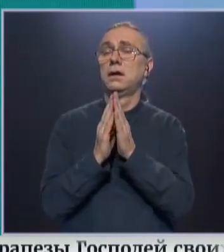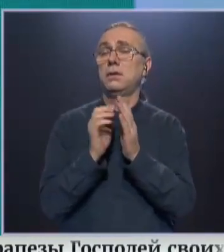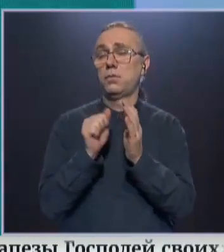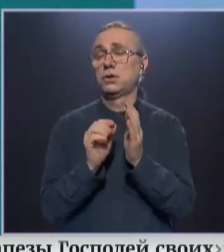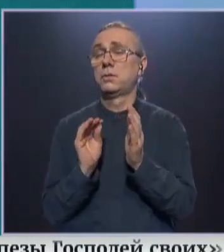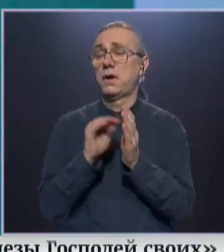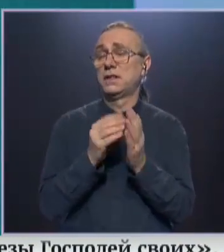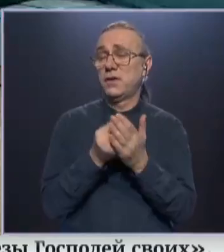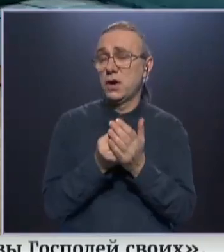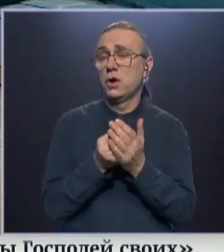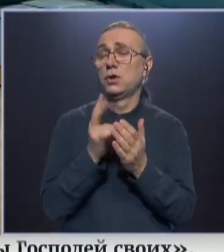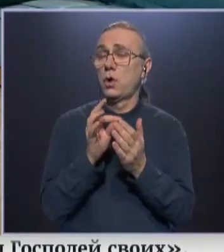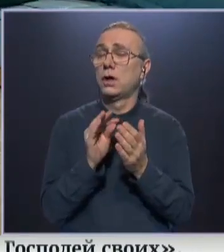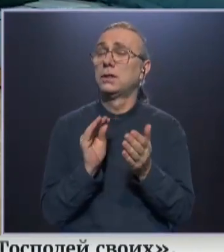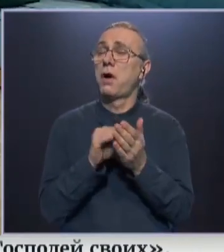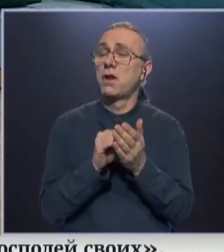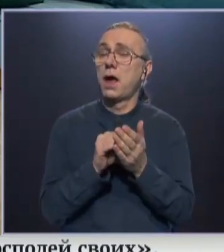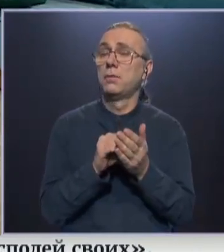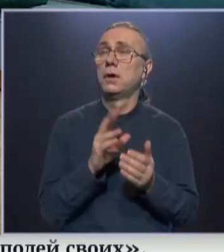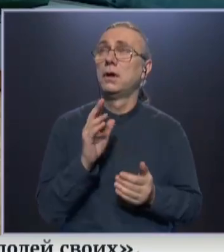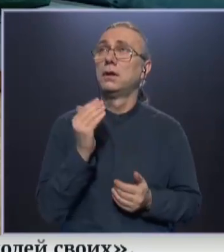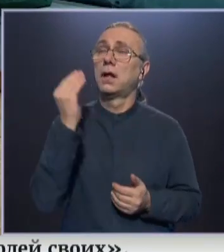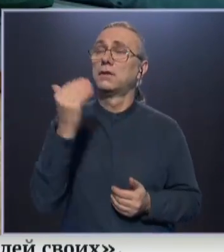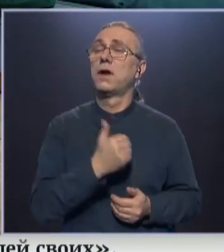да будет Святая воля твоя как угодно тебе но мое прошение